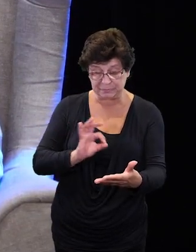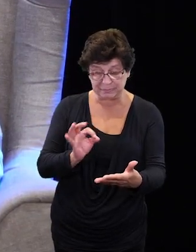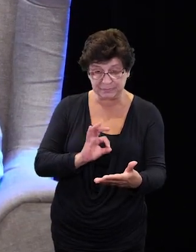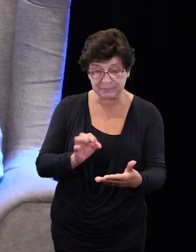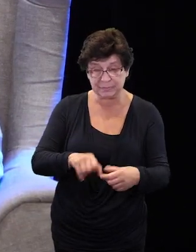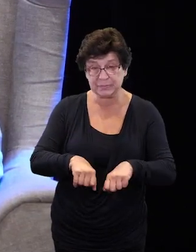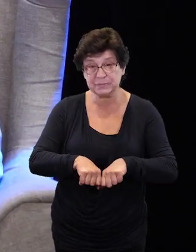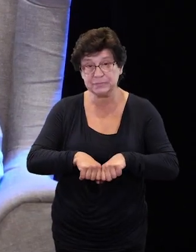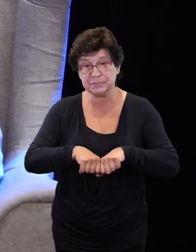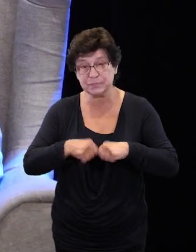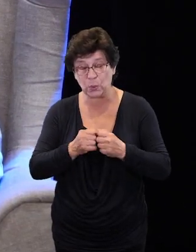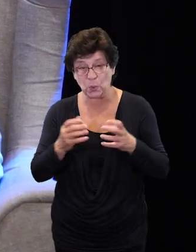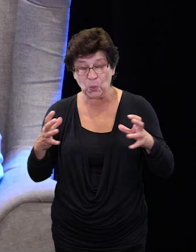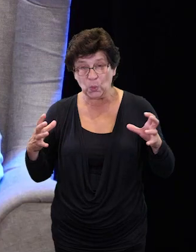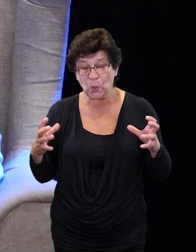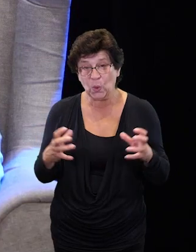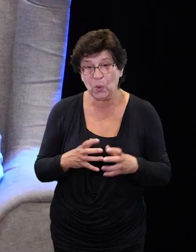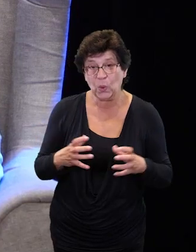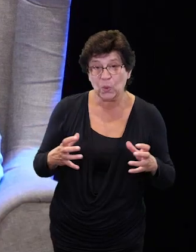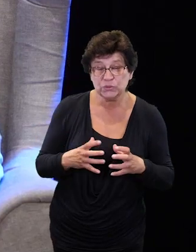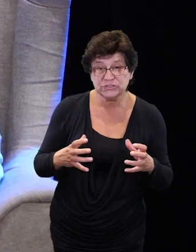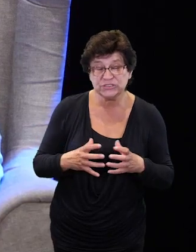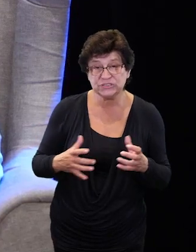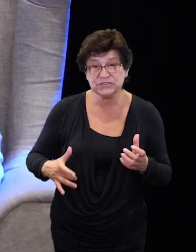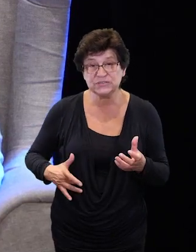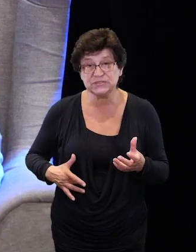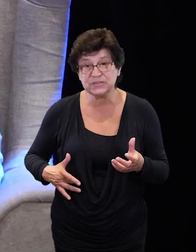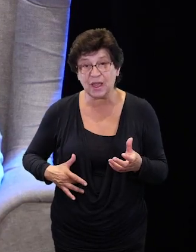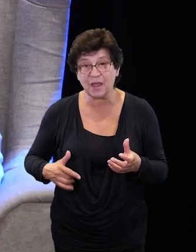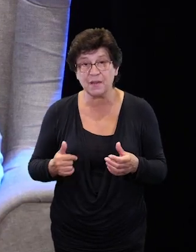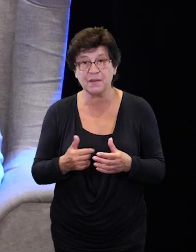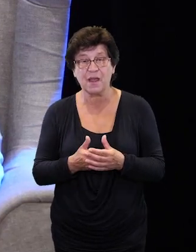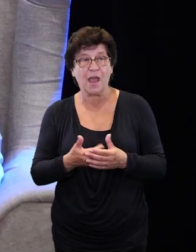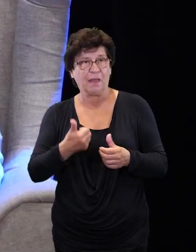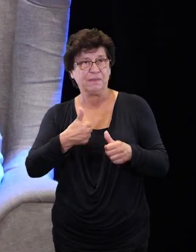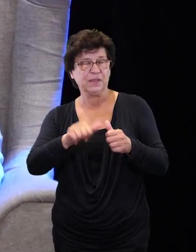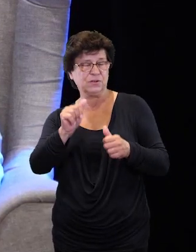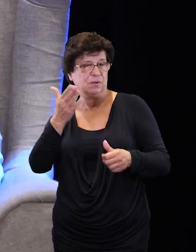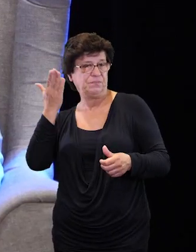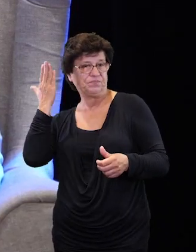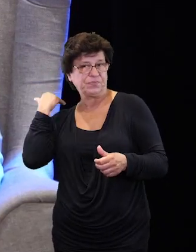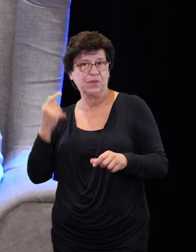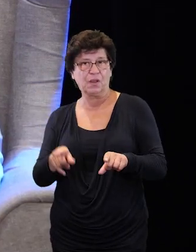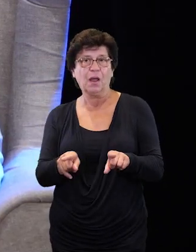wątroba jest stłuszczona, nie mówiąc już, że w zeszłym tygodniu jeszcze miałem pacjenta młodego, który też tak pił trzy-cztery piwka,